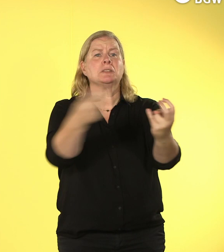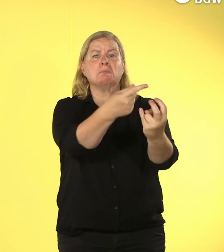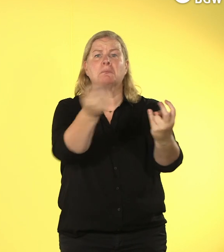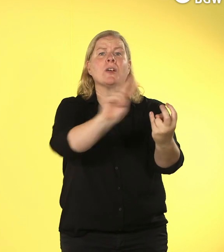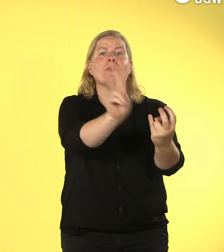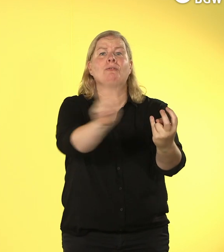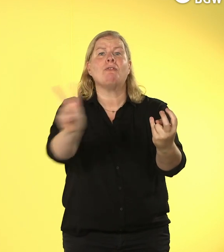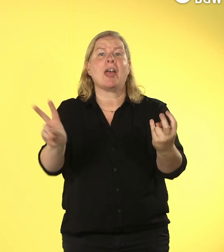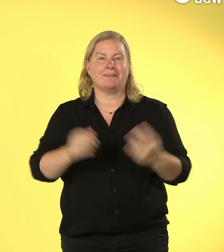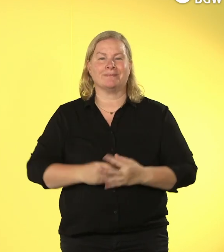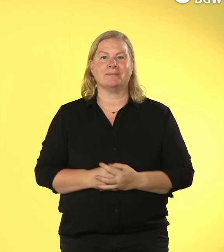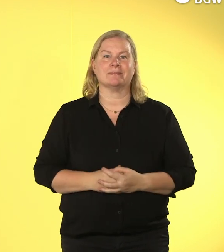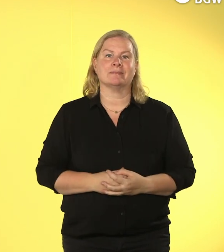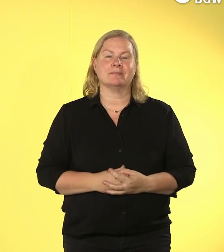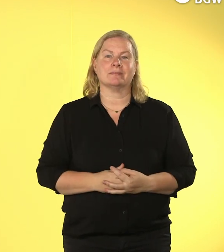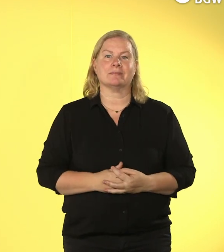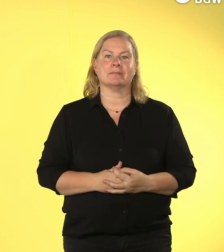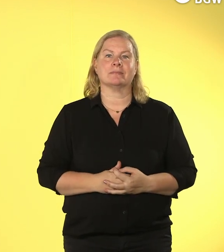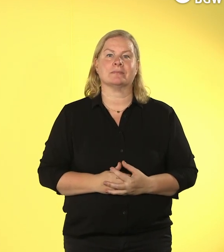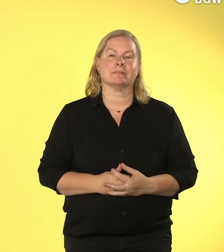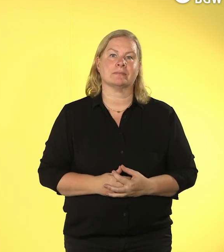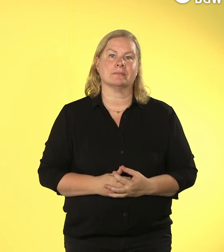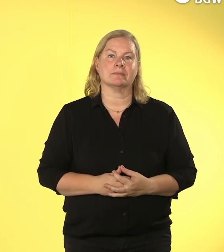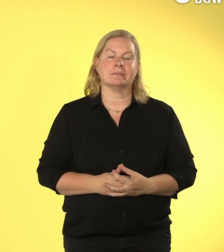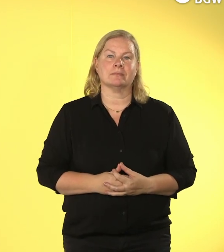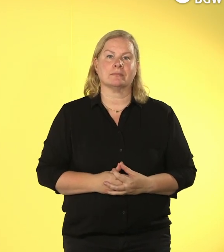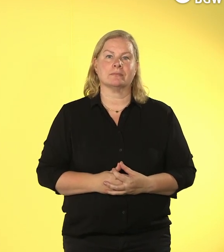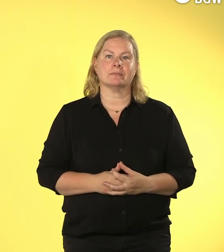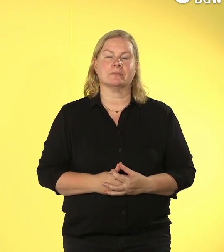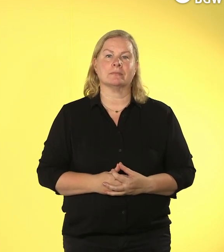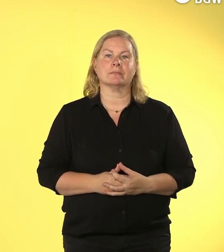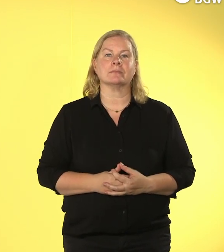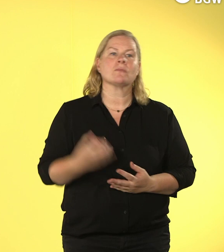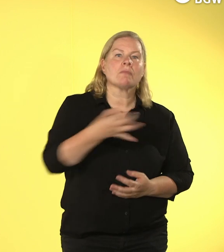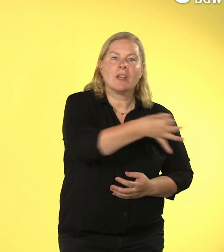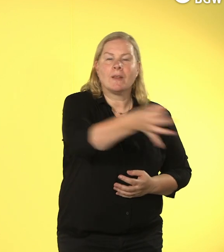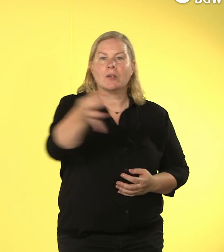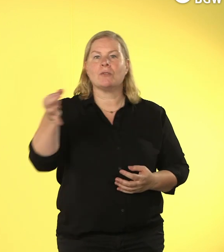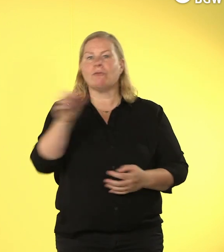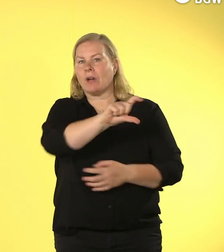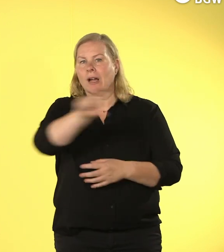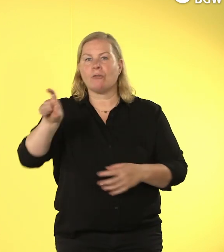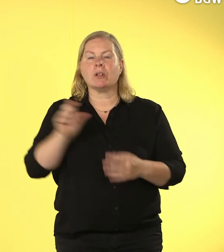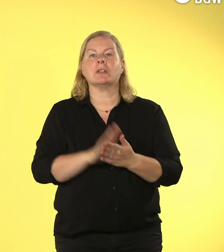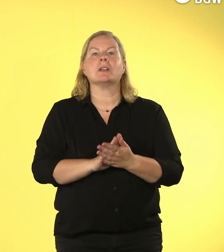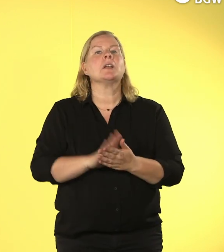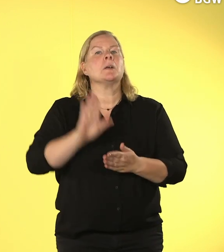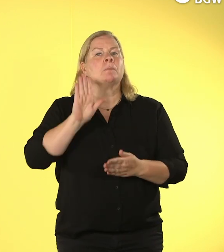Uns würde interessieren, in welchen beruflichen Umfeld ihr euch bewegt.